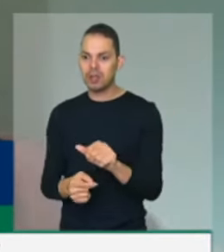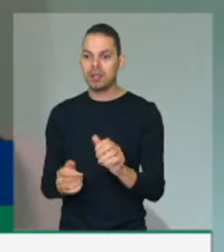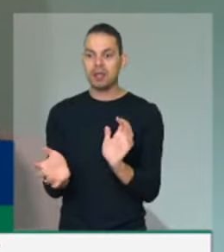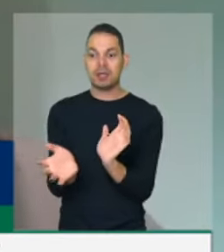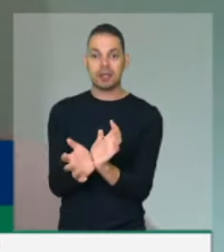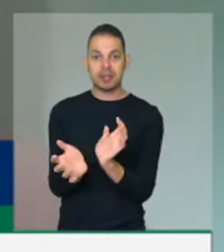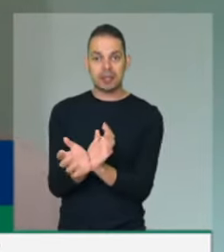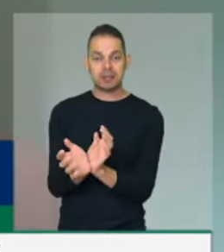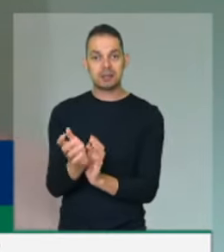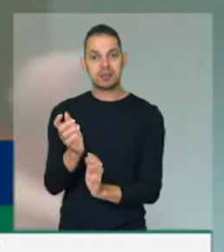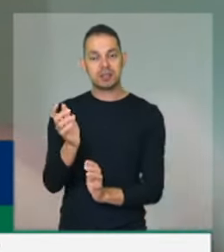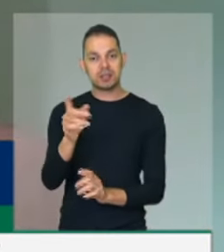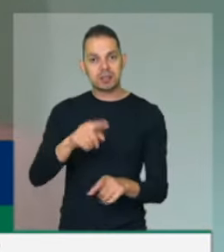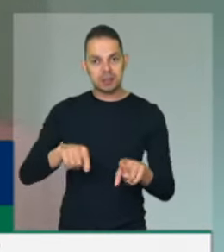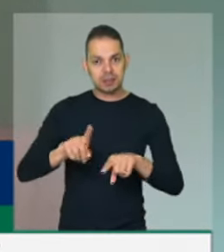SENDO ENTREGUE, GARANTIA DOS INSUMOS, SENÃO VAI SE PAGAR